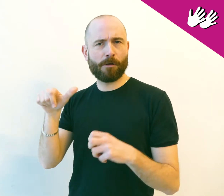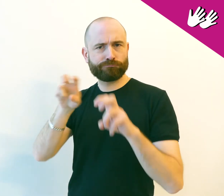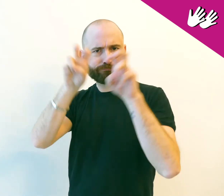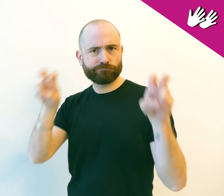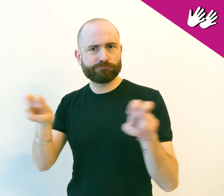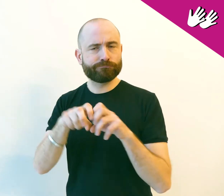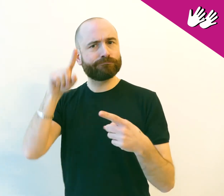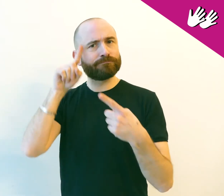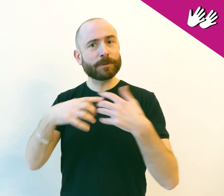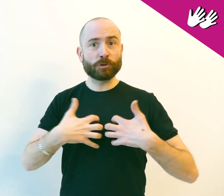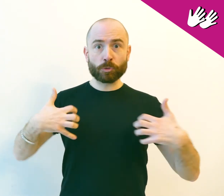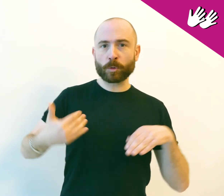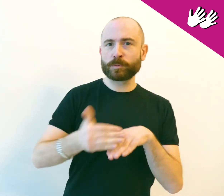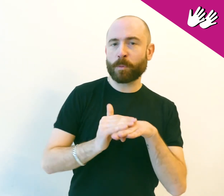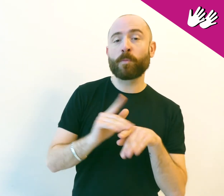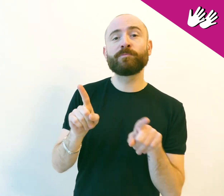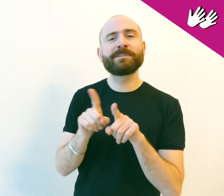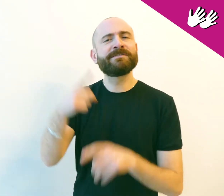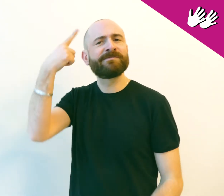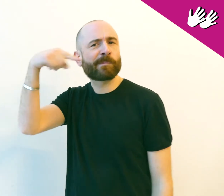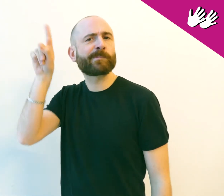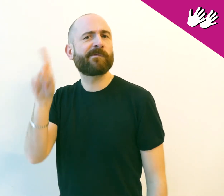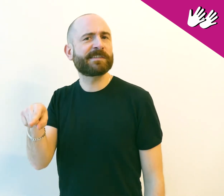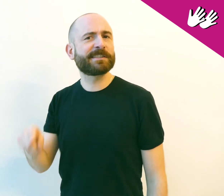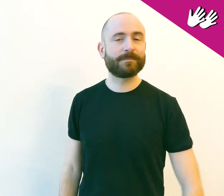Diplômé de science politique et de philosophie.